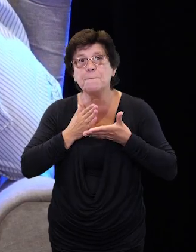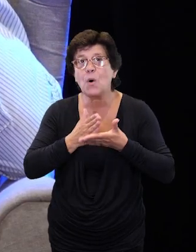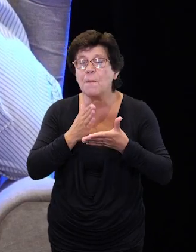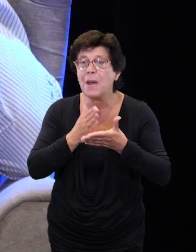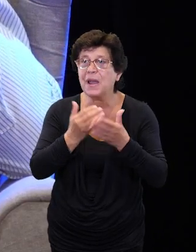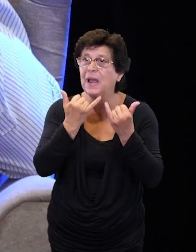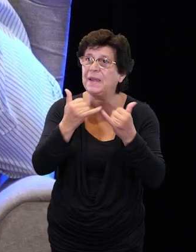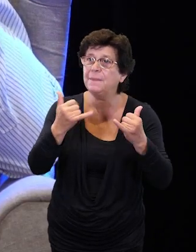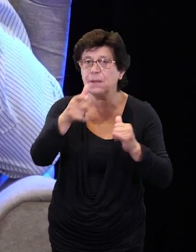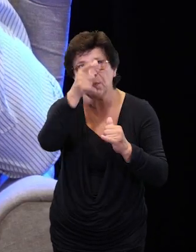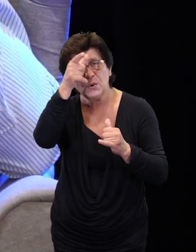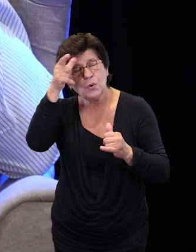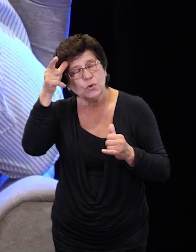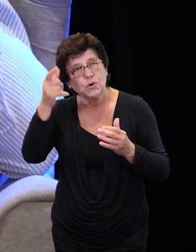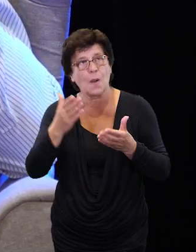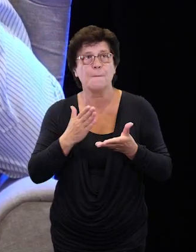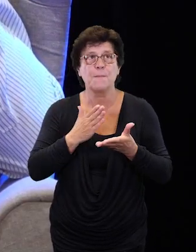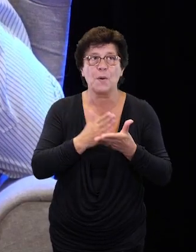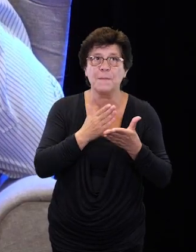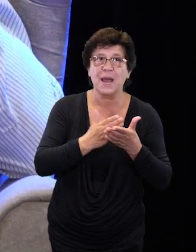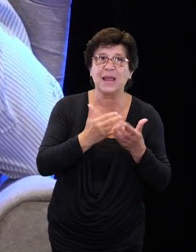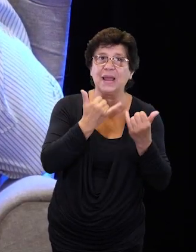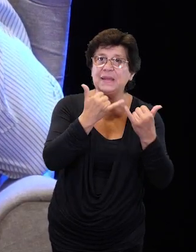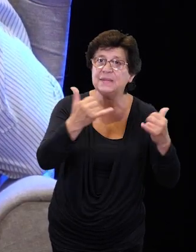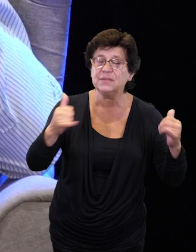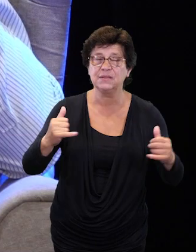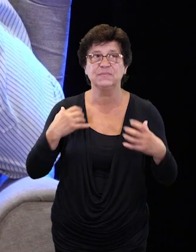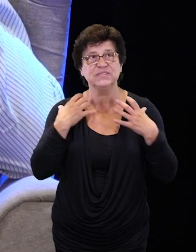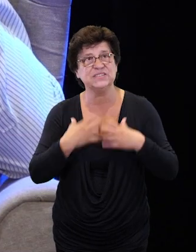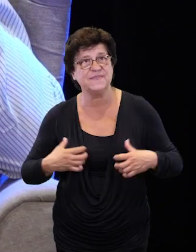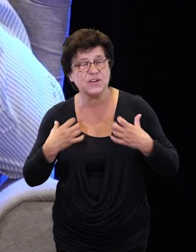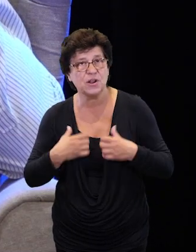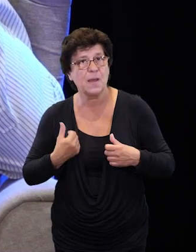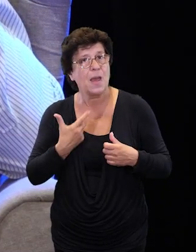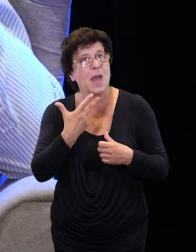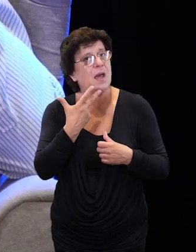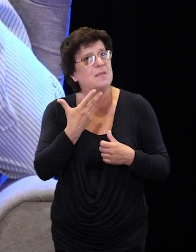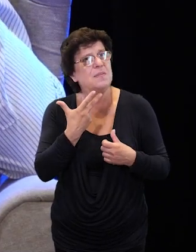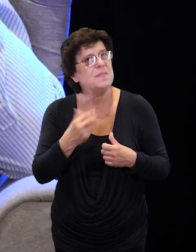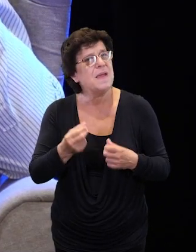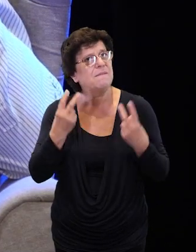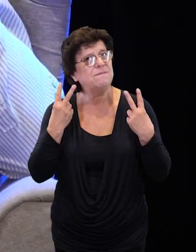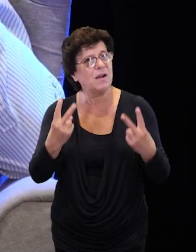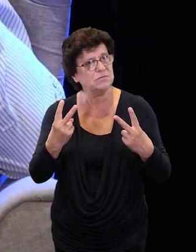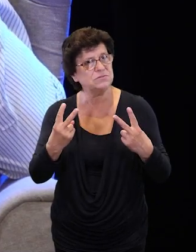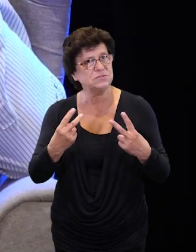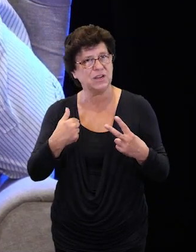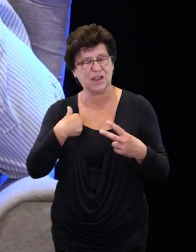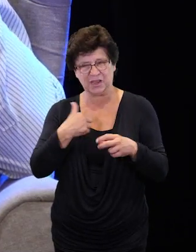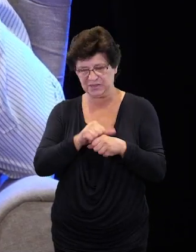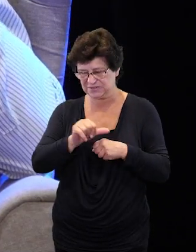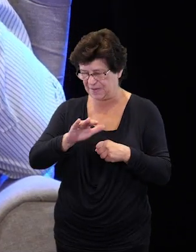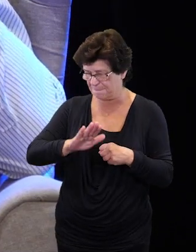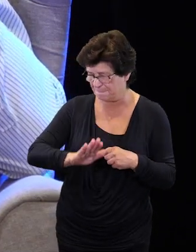w związku z tym nie jest ważne, czy jestem mały, czy jestem duży, czy jestem gruby, czy jestem chudy, jeśli mam odpowiednie podejście,